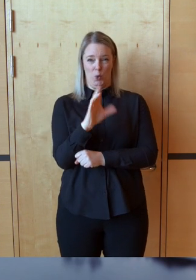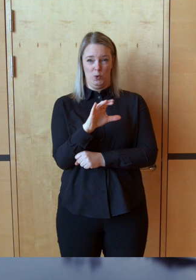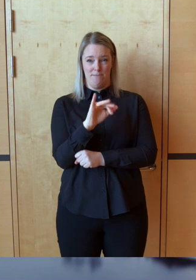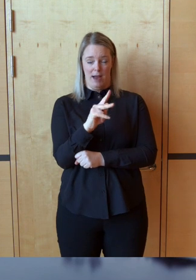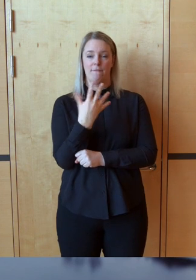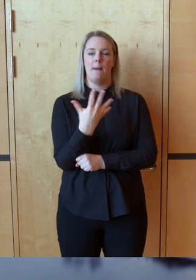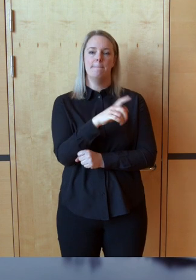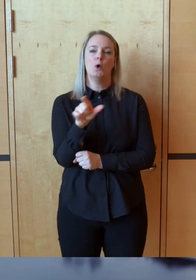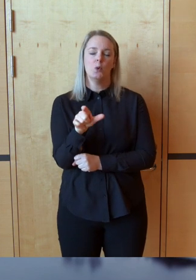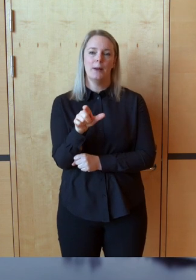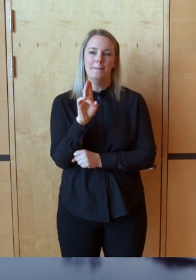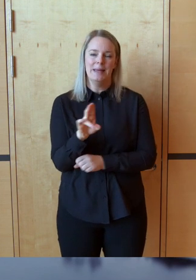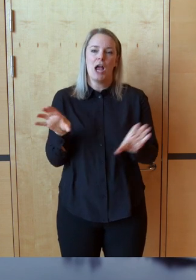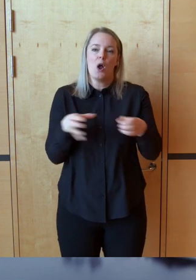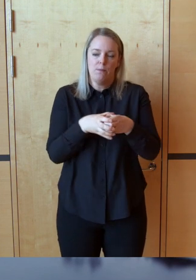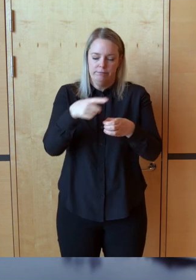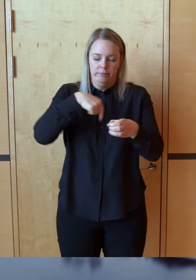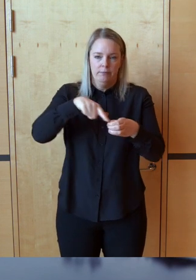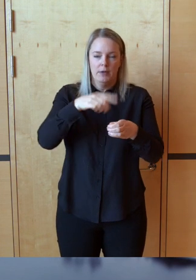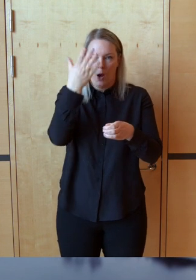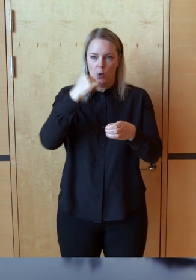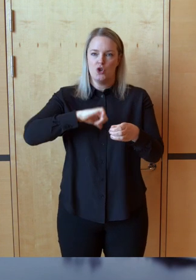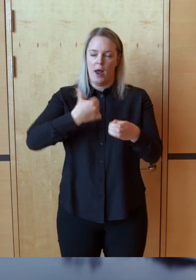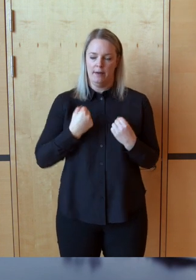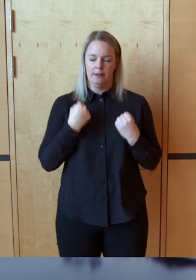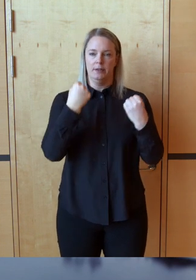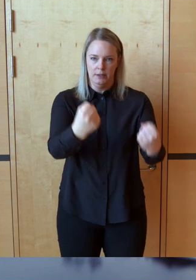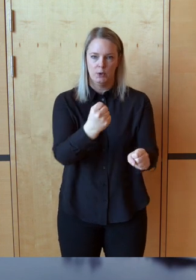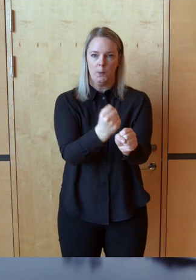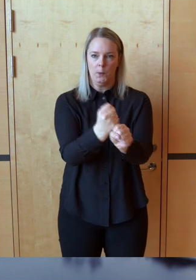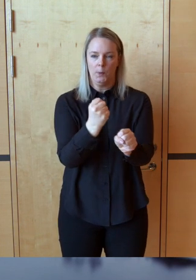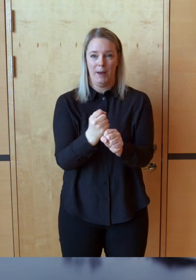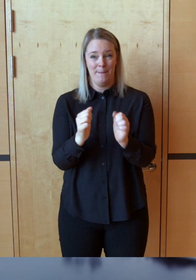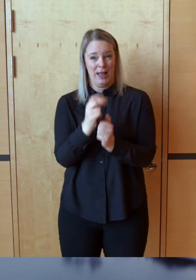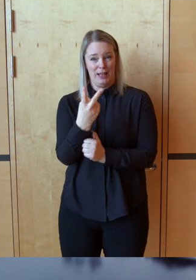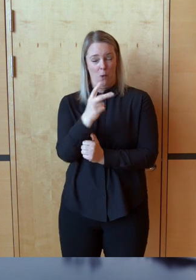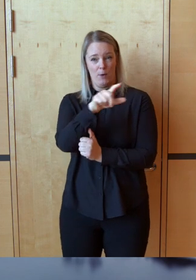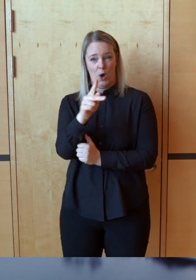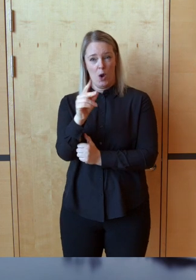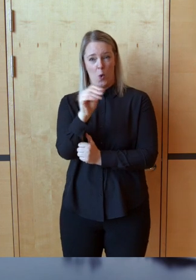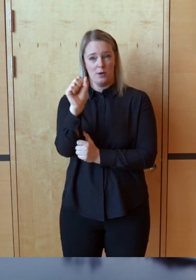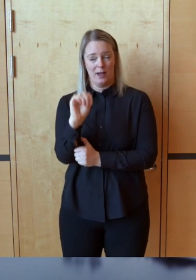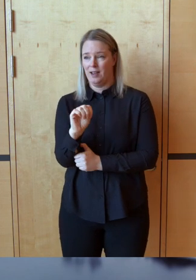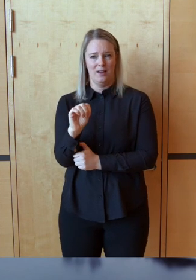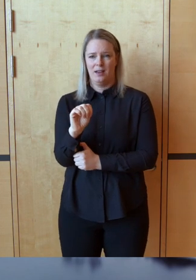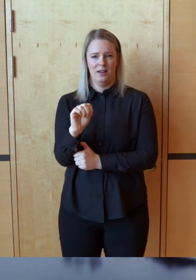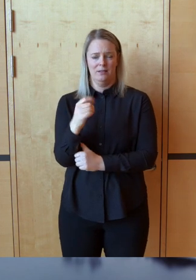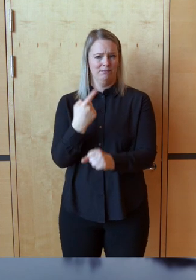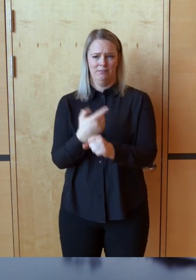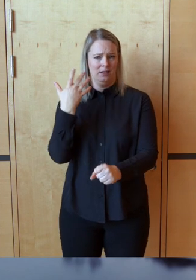Personer du en deltidskår som kunde göra en insats Det här är två personer Det här är måla någonting Klara av